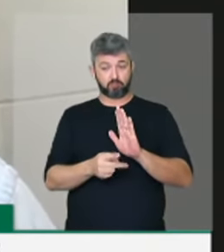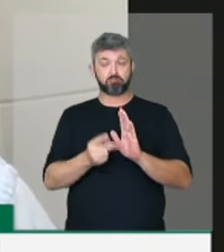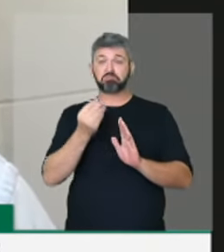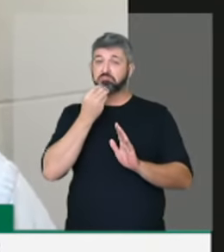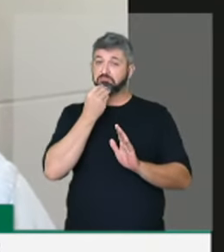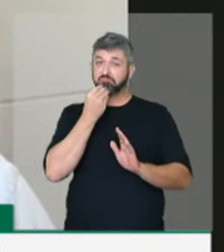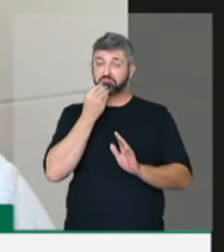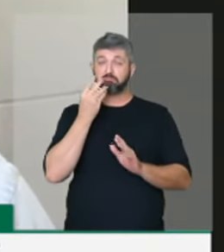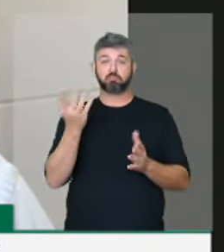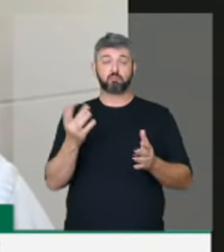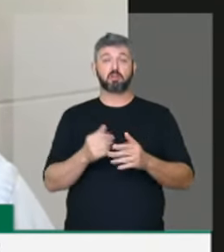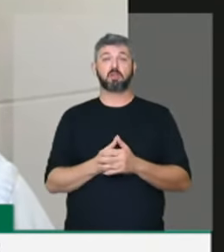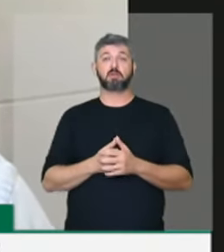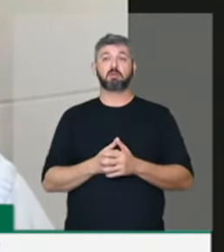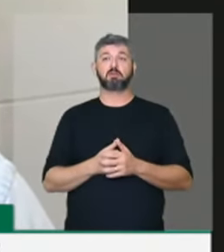OFERTA DE LEITOS NO NOSSO PAÍ S. É MAIS UMA MEDIDA DESTA